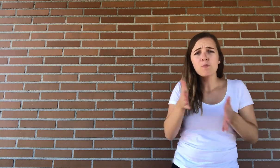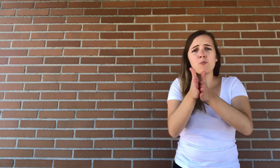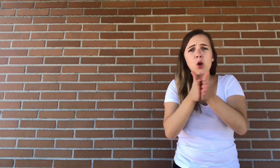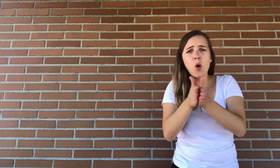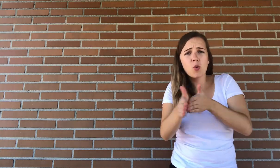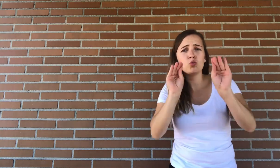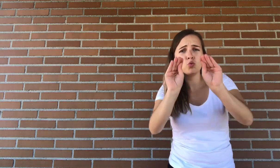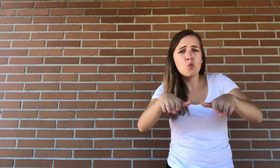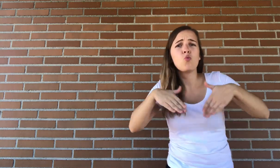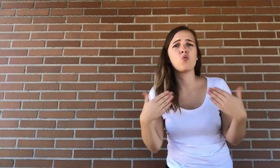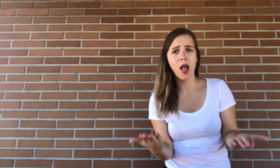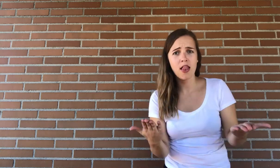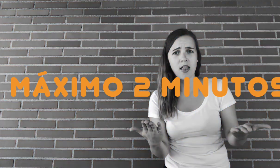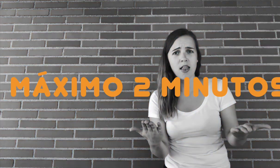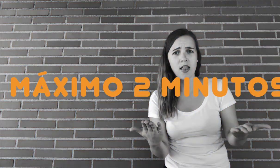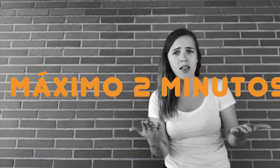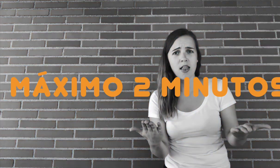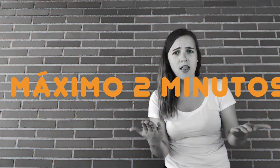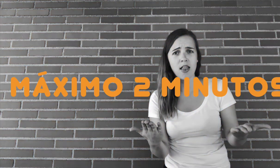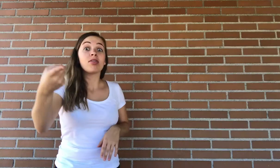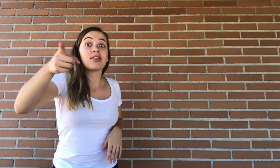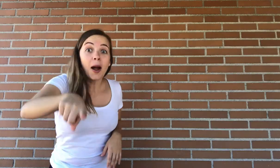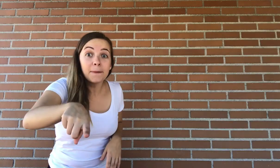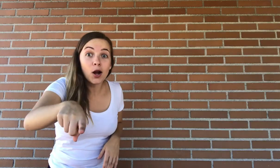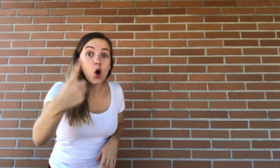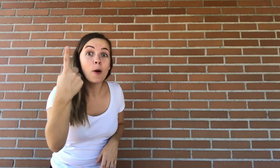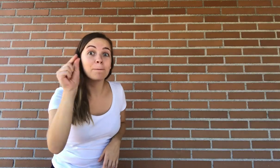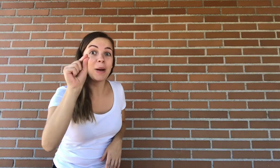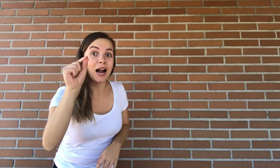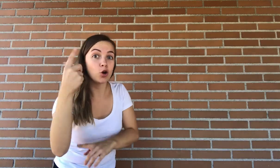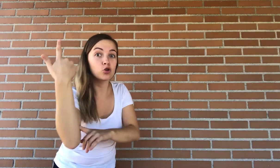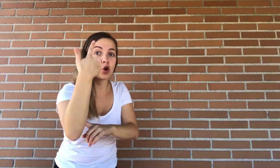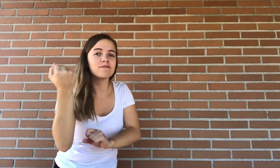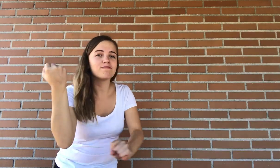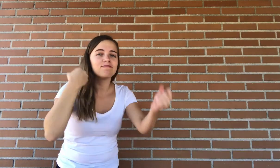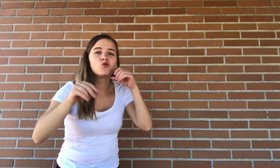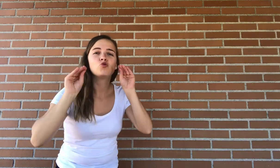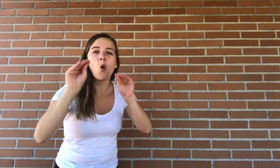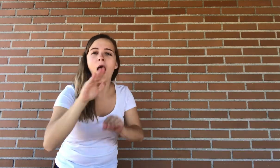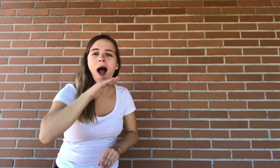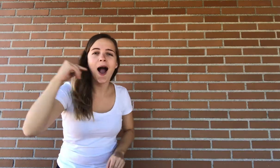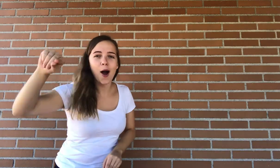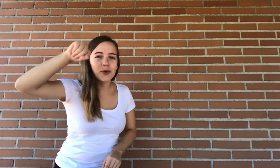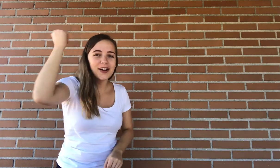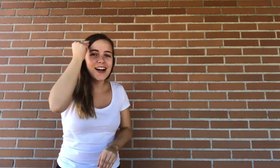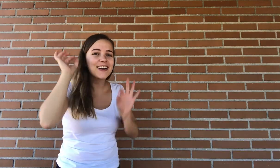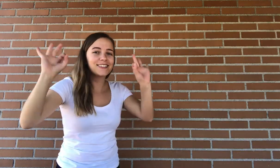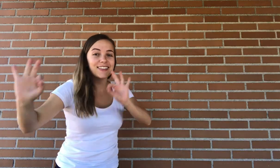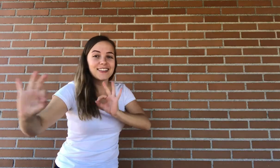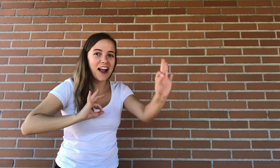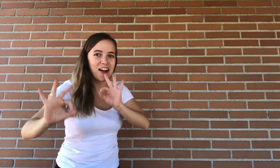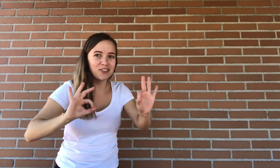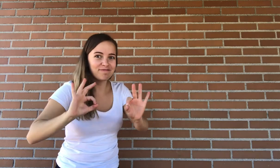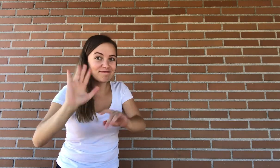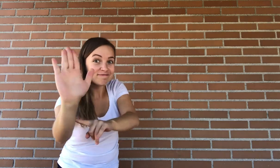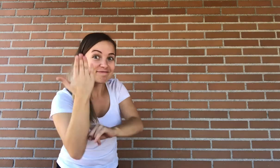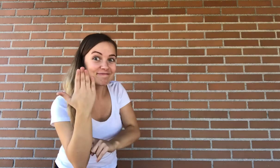explicando cuál es tu motivación para acudir al Drama Camp. Además de un vídeo de un minuto mostrándonos tus habilidades teatrales.